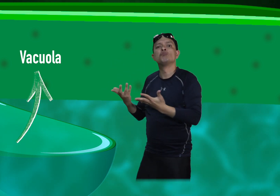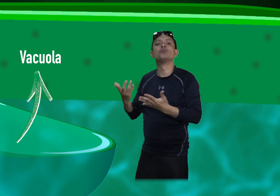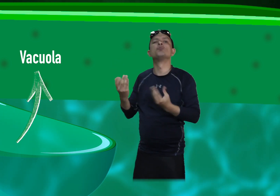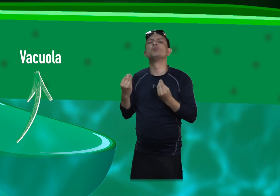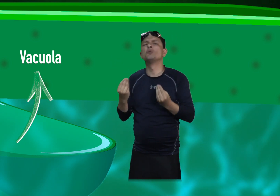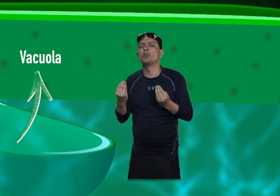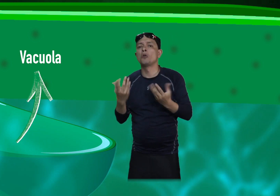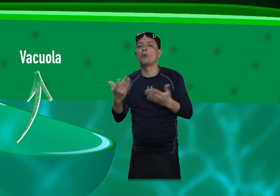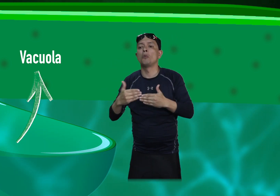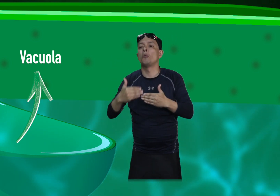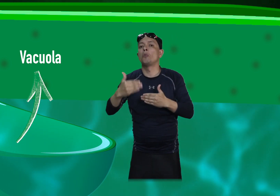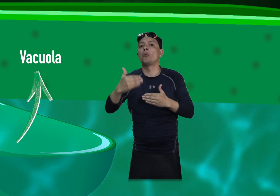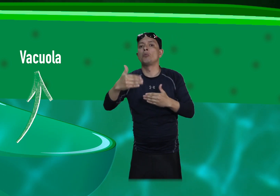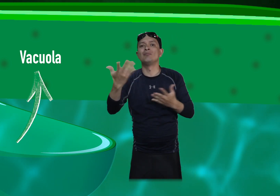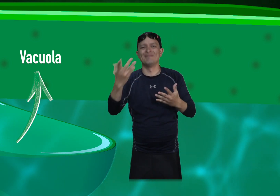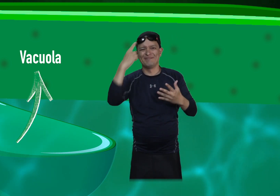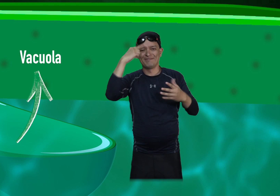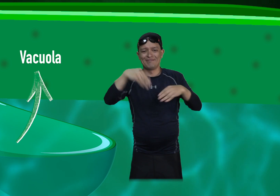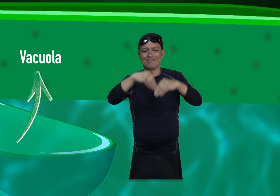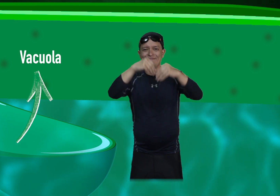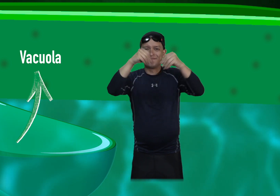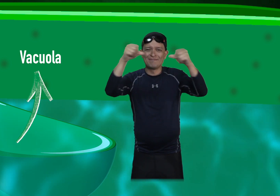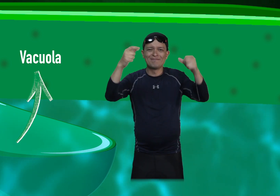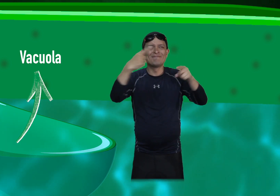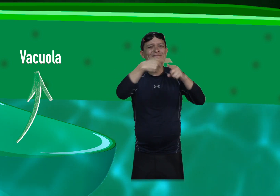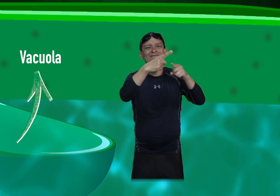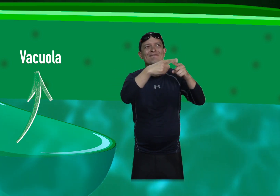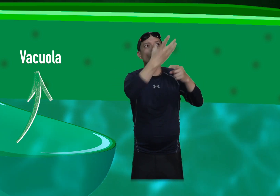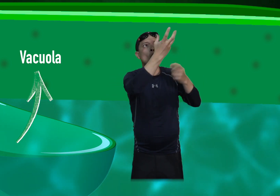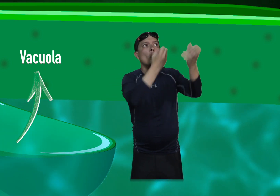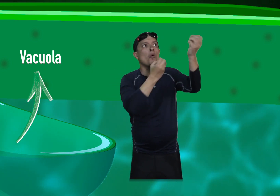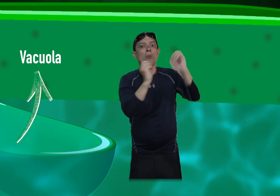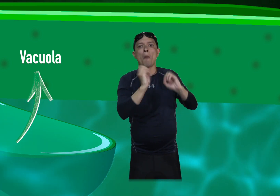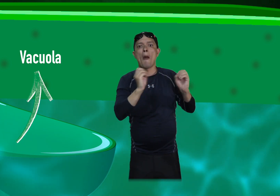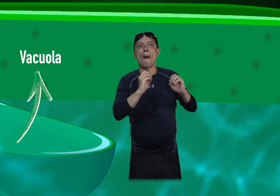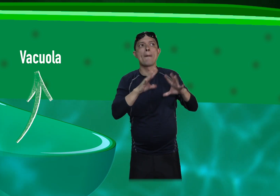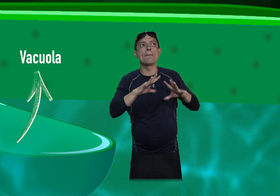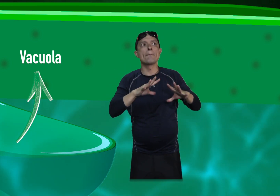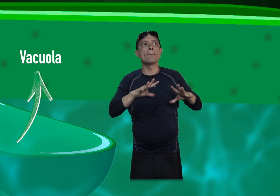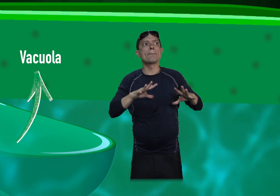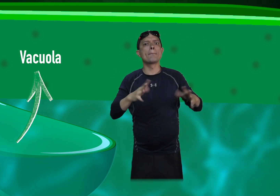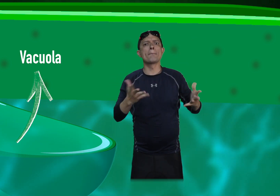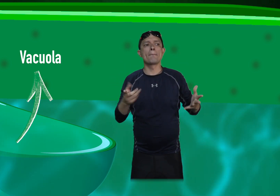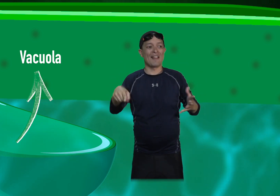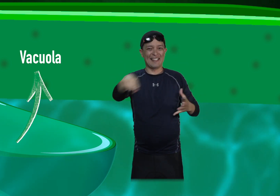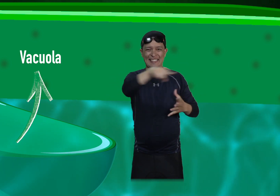por si en algún momento la célula no encuentra nutrientes para absorber,